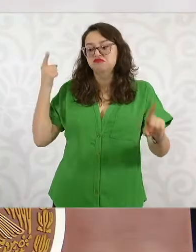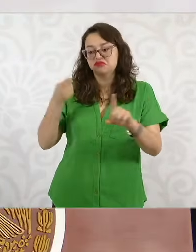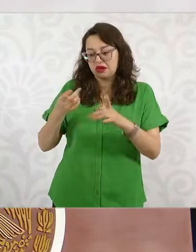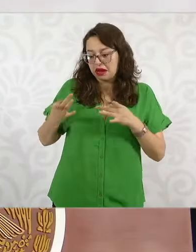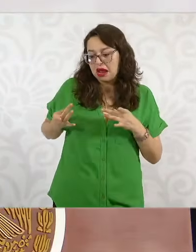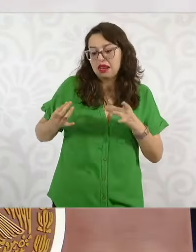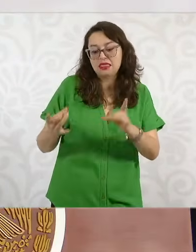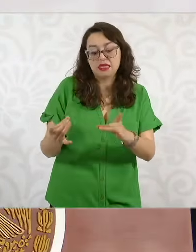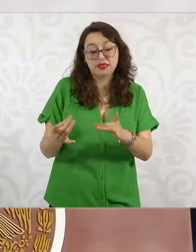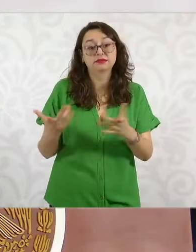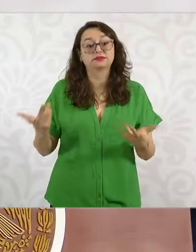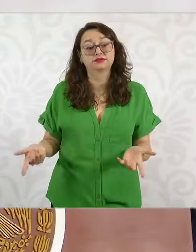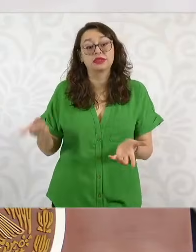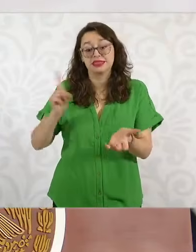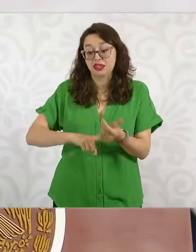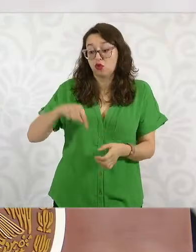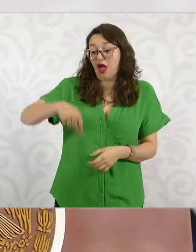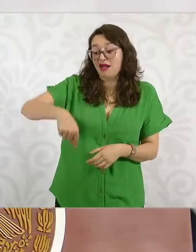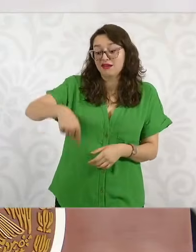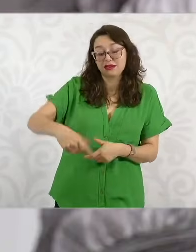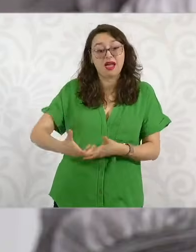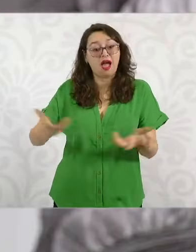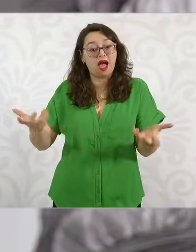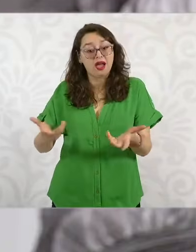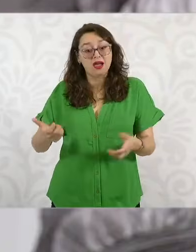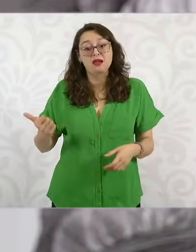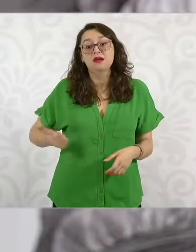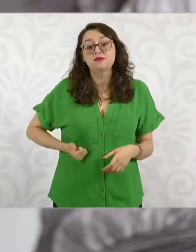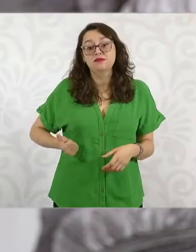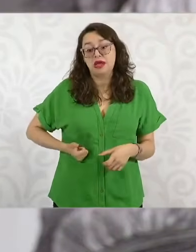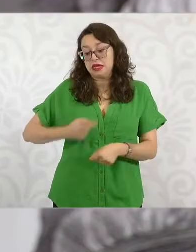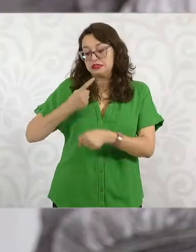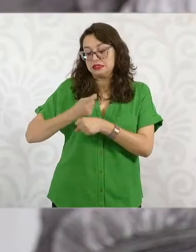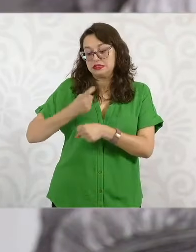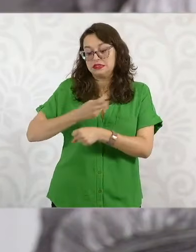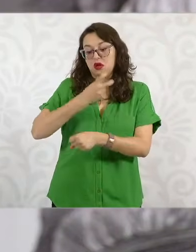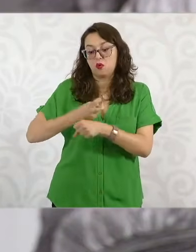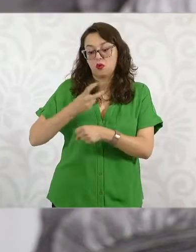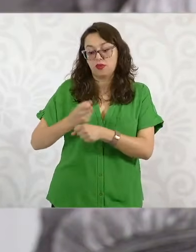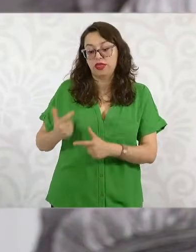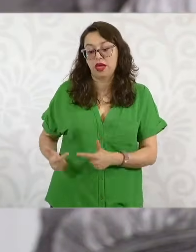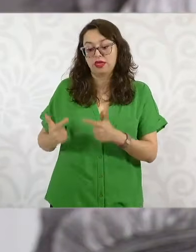capaz de producir insulinas, insulinas basales de primera y segunda generación e insulina rápida.